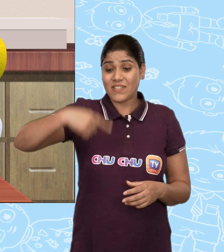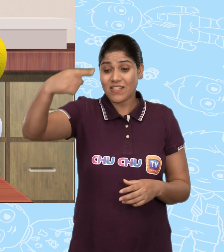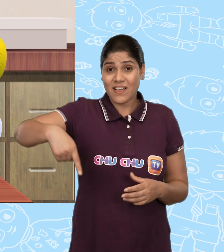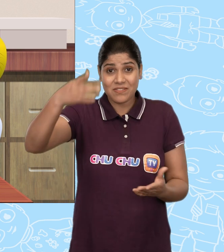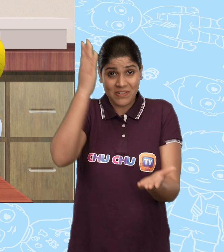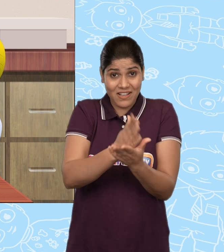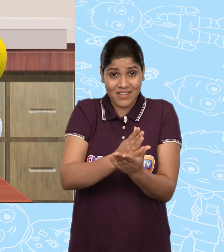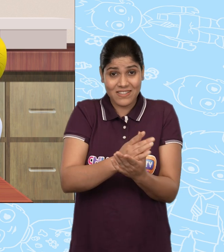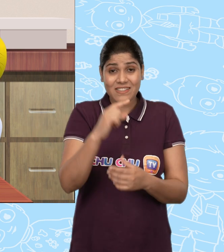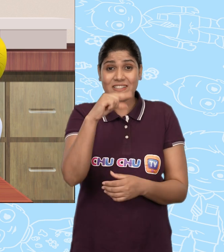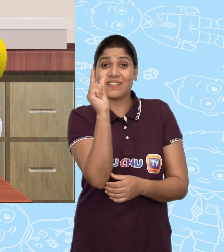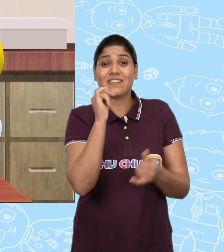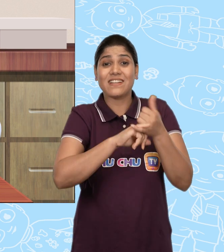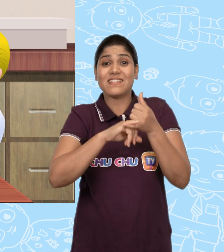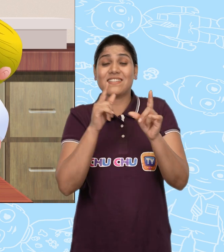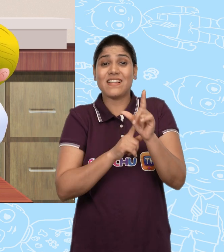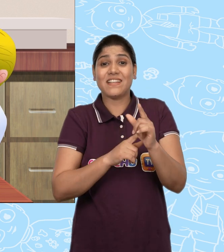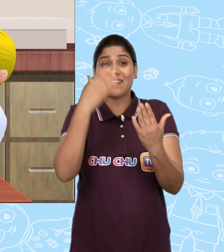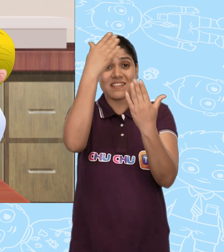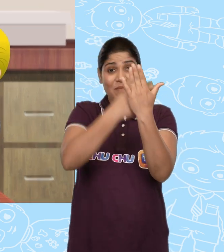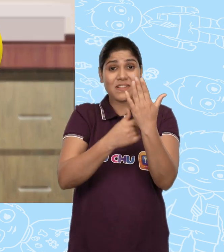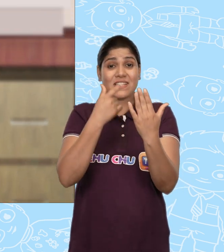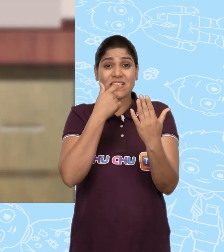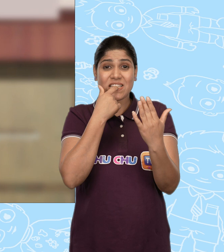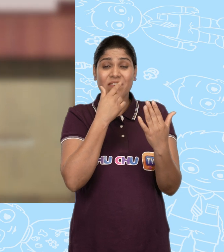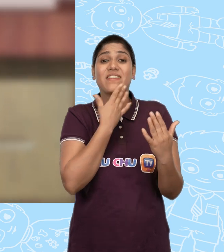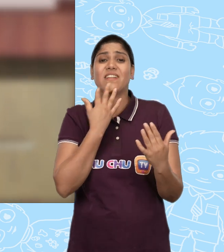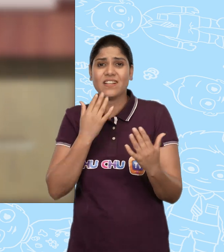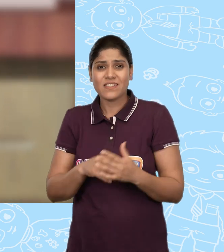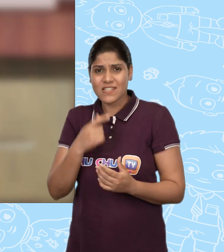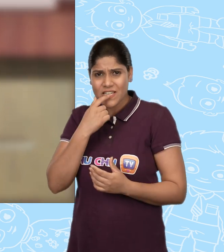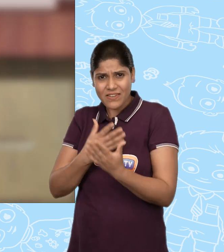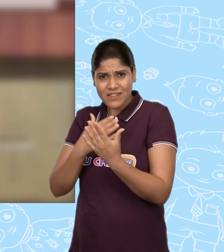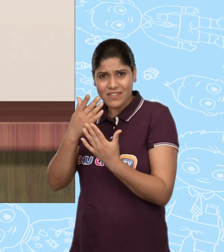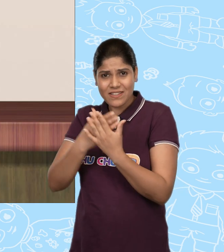और जब वो पहिया रूका तो कस्सली के सामने था सफेद रंग सफ़ेद?